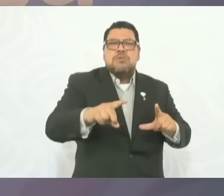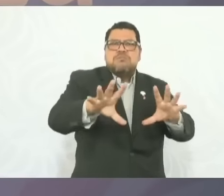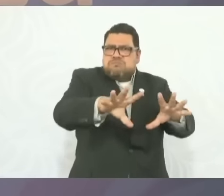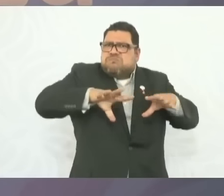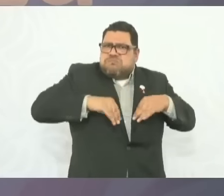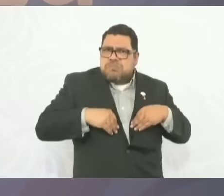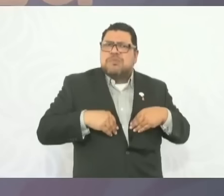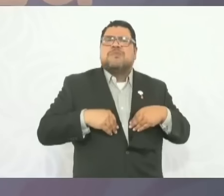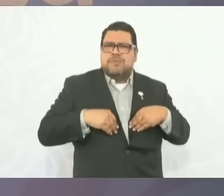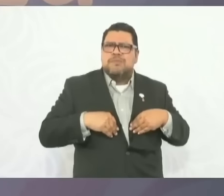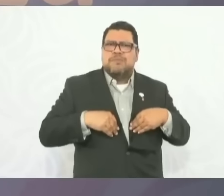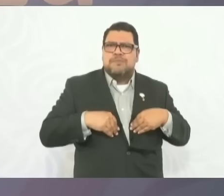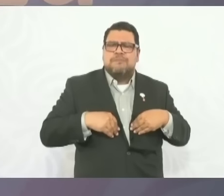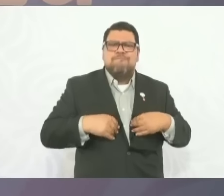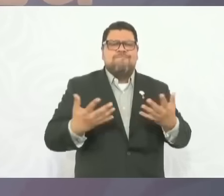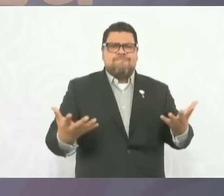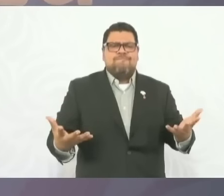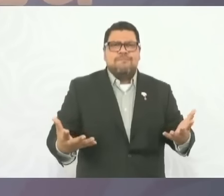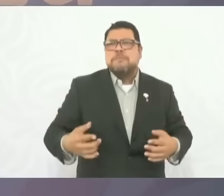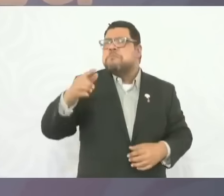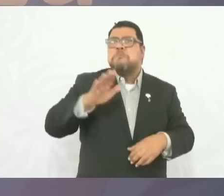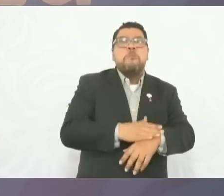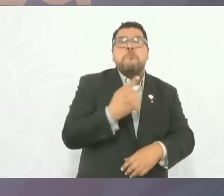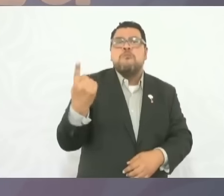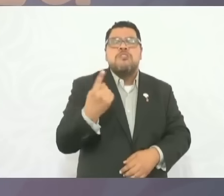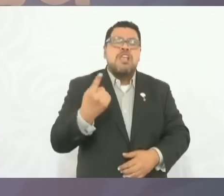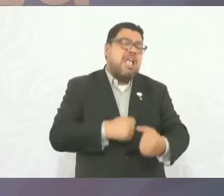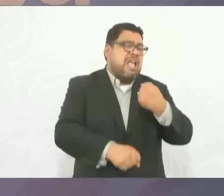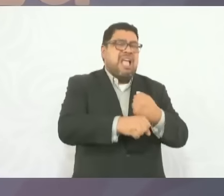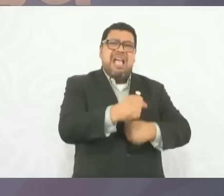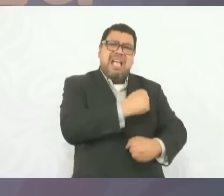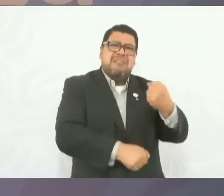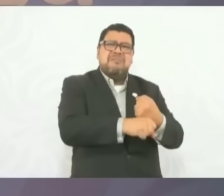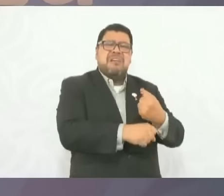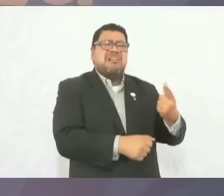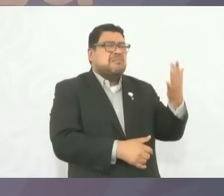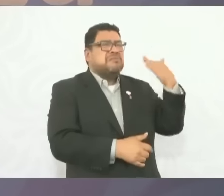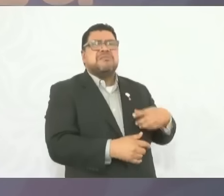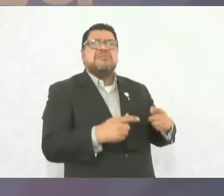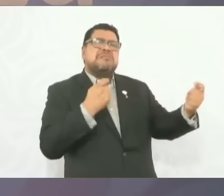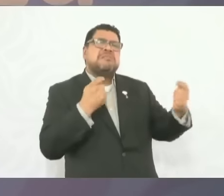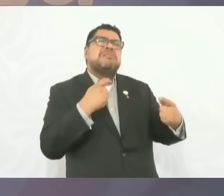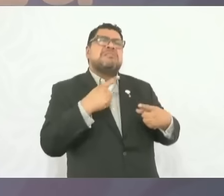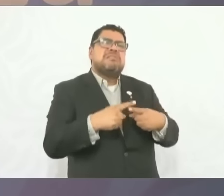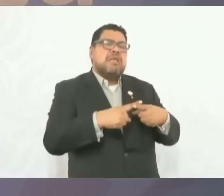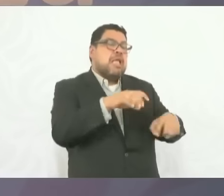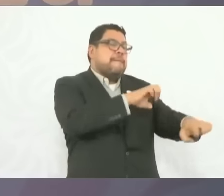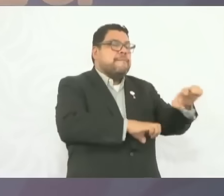de la industria petrolera que durante décadas había estado en manos de empresas extranjeras.